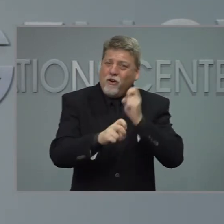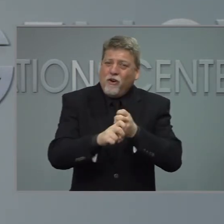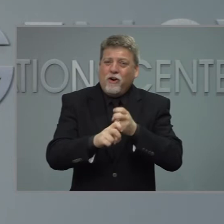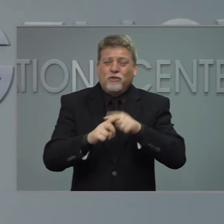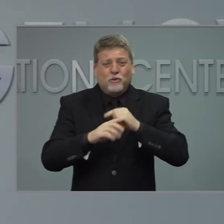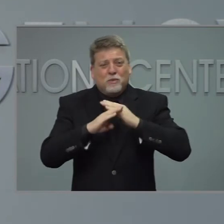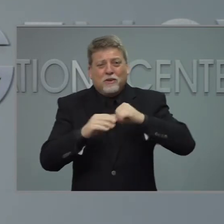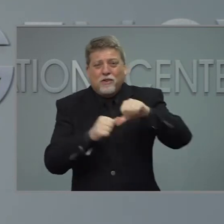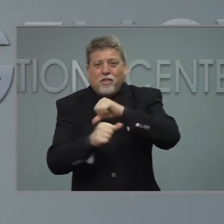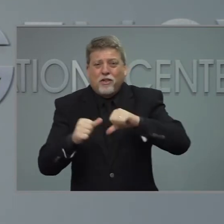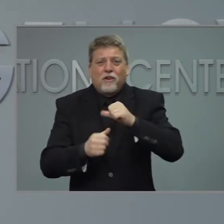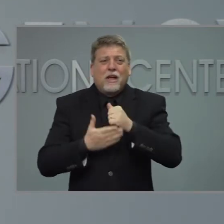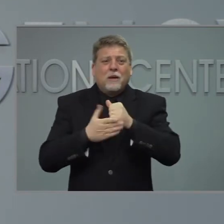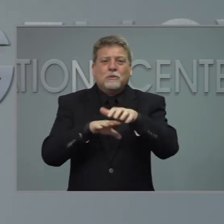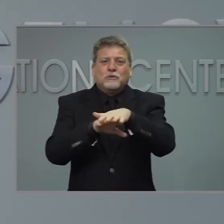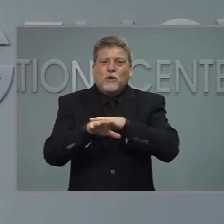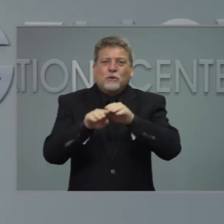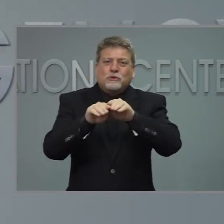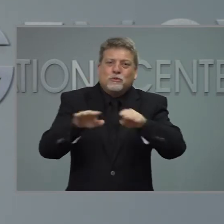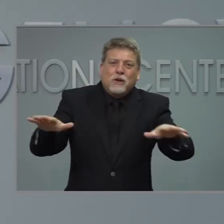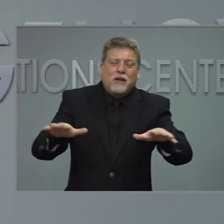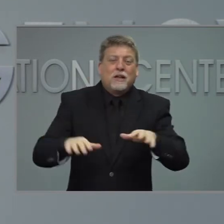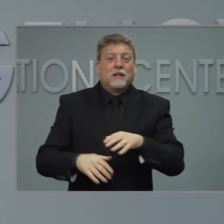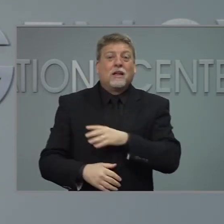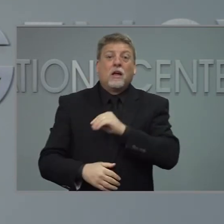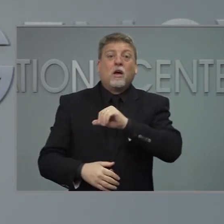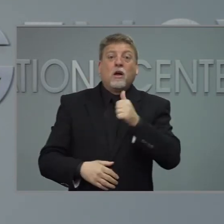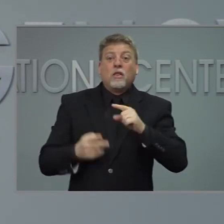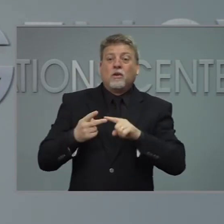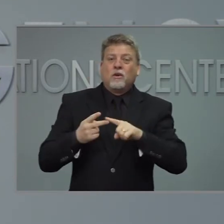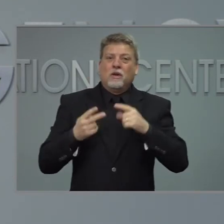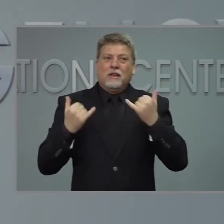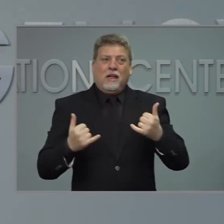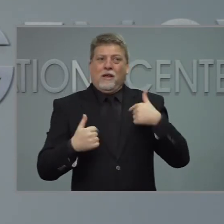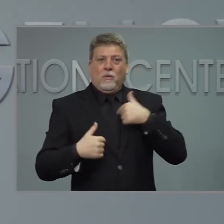protegernos, entre sí y limitar la propagación del virus y otro cambio es que sabemos que